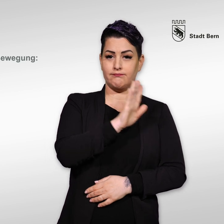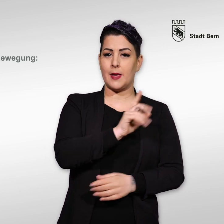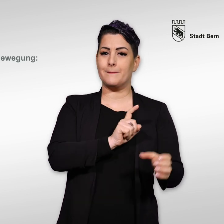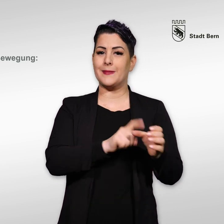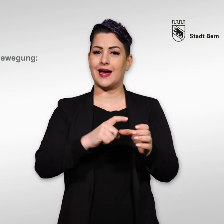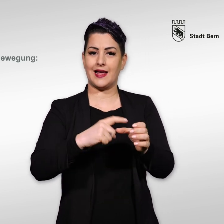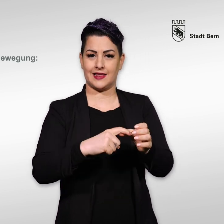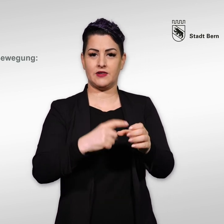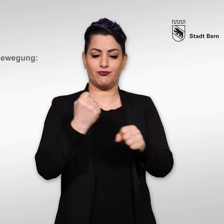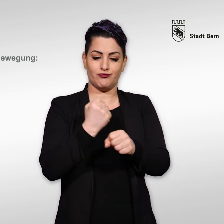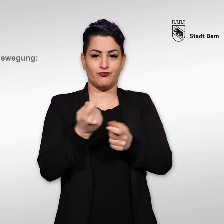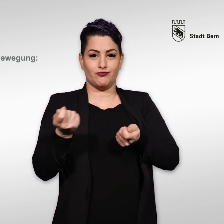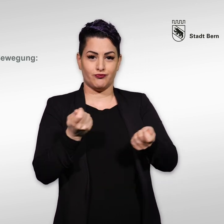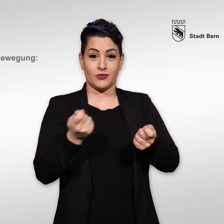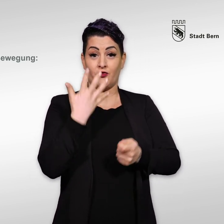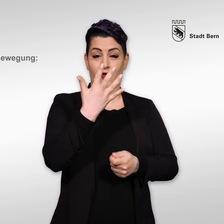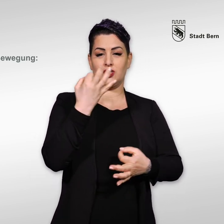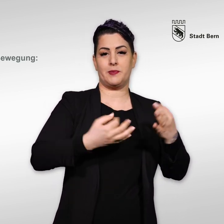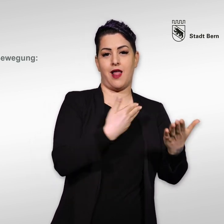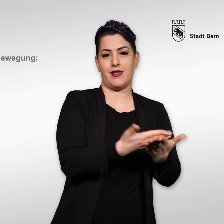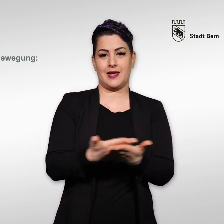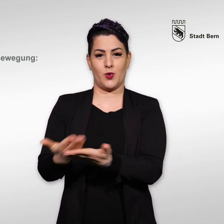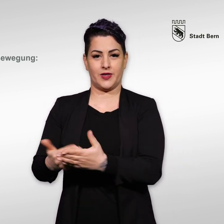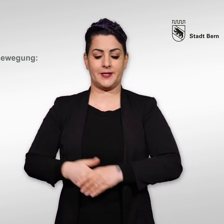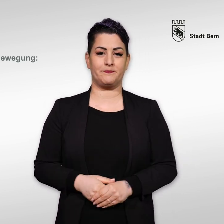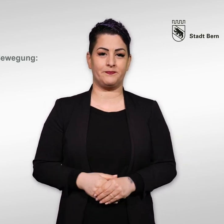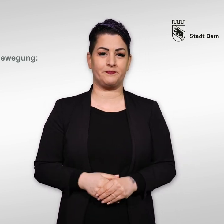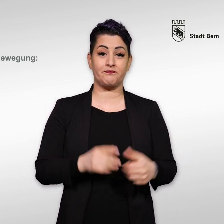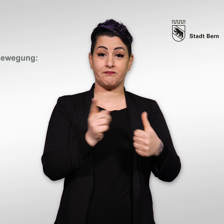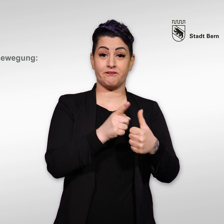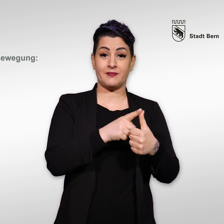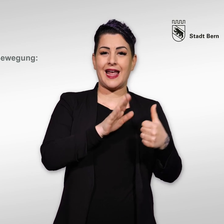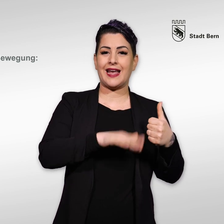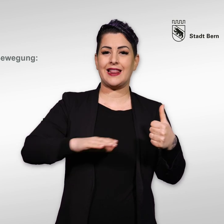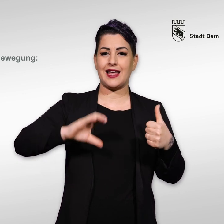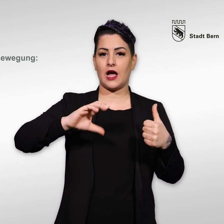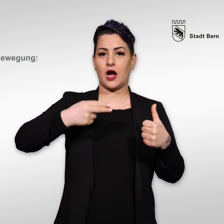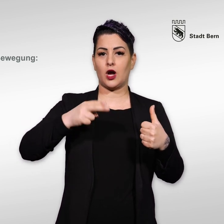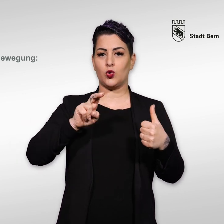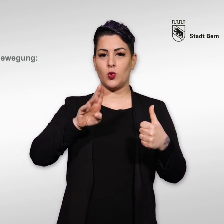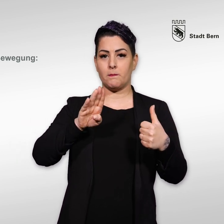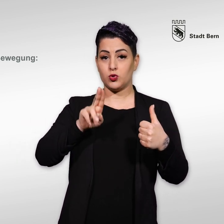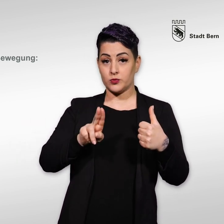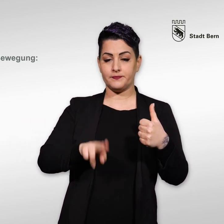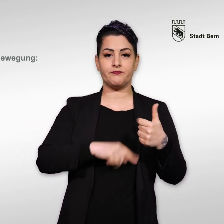und seine Mitglieder betreiben folgende Spielangebote: • Chinderchübu